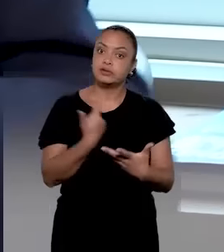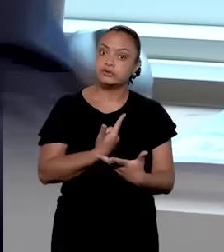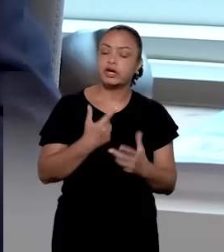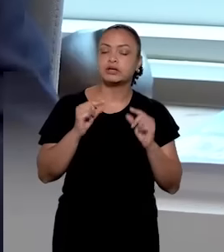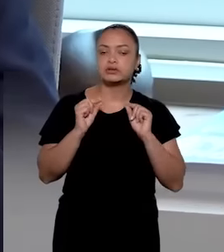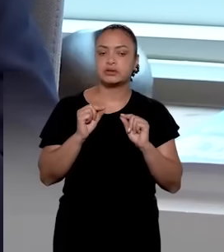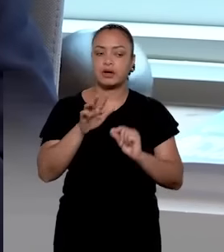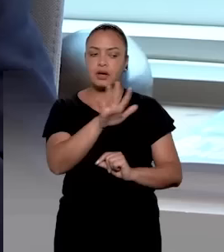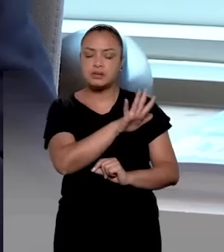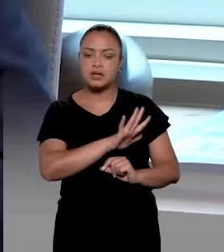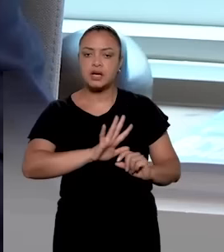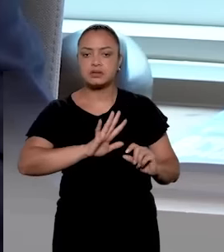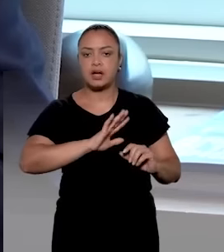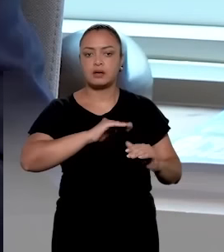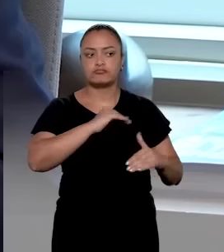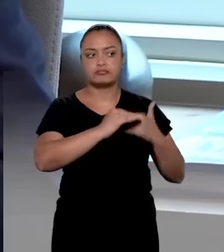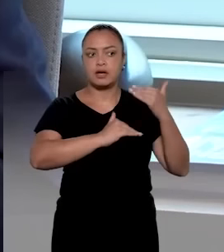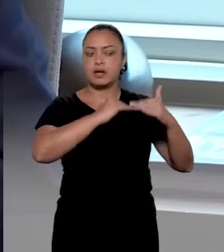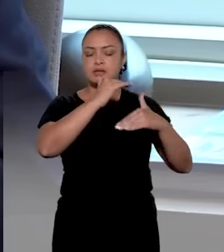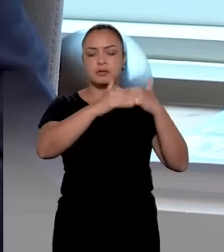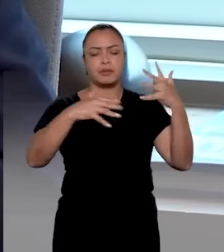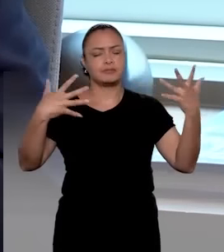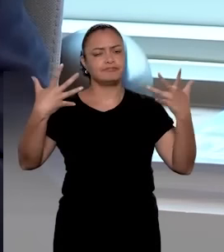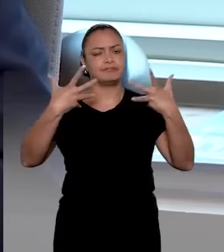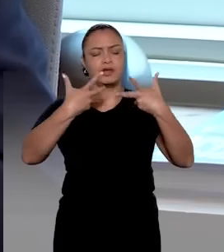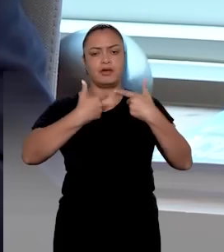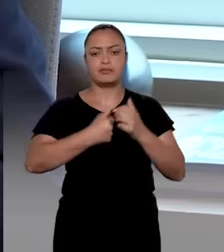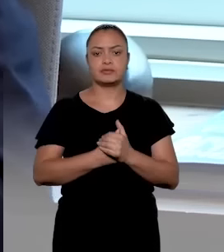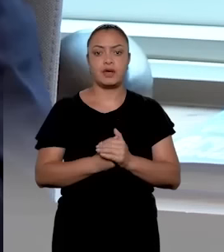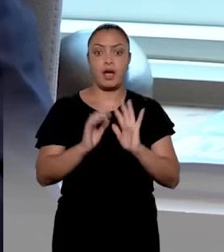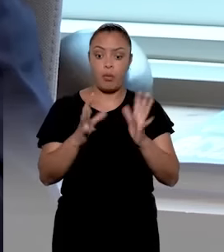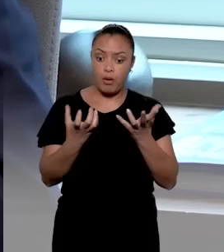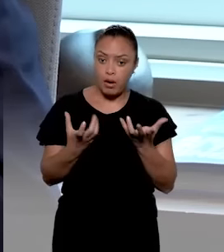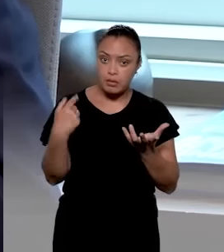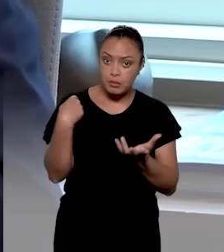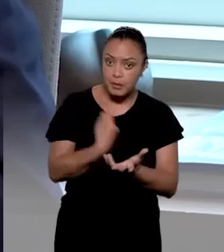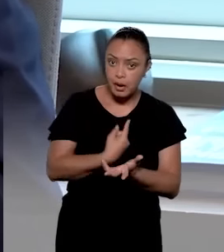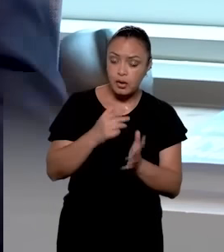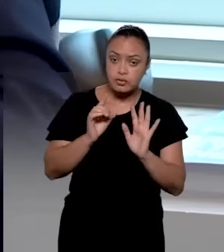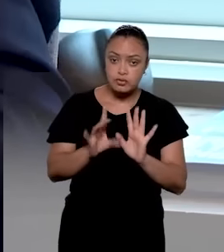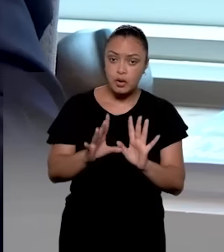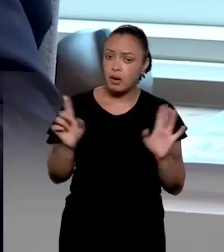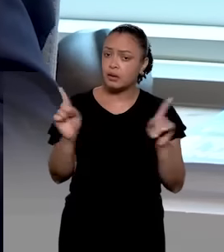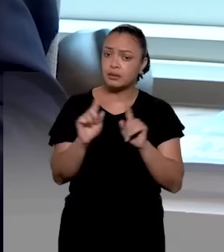Então, nós temos um cenário de crescimento extraordinário, que eu não quero só para nós,